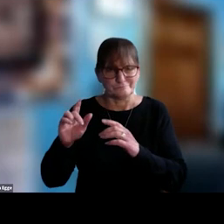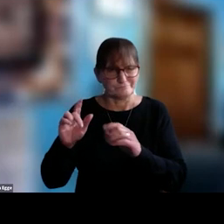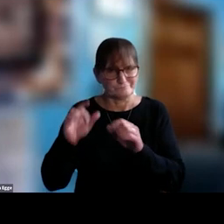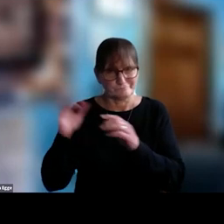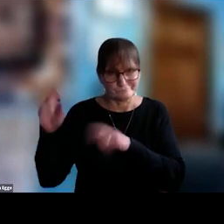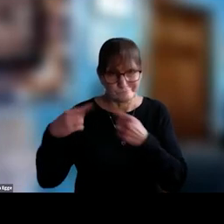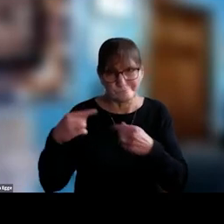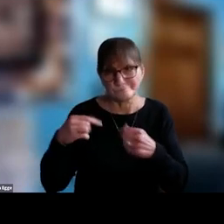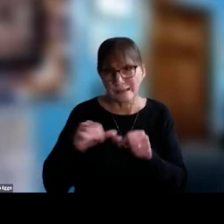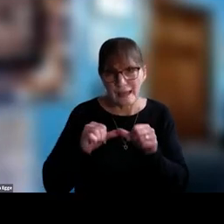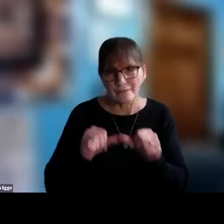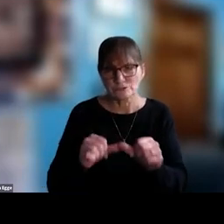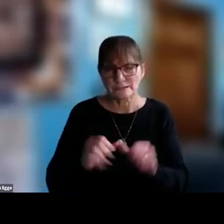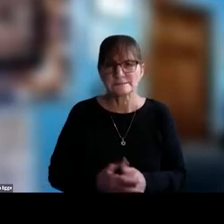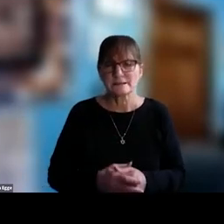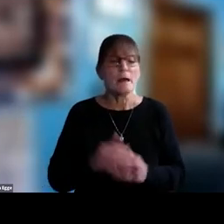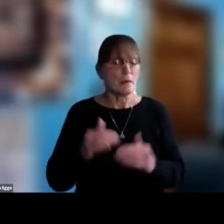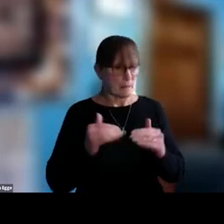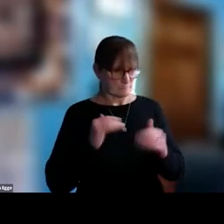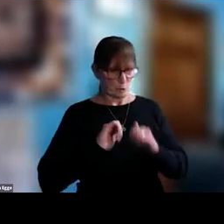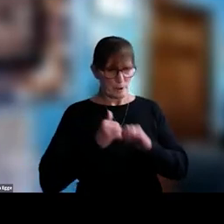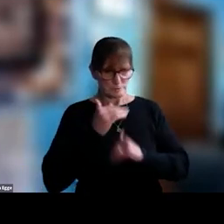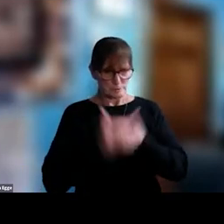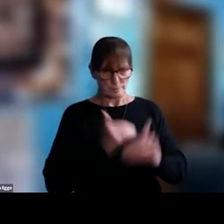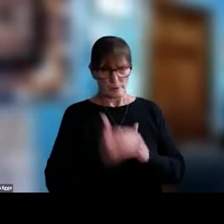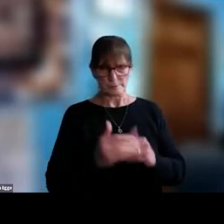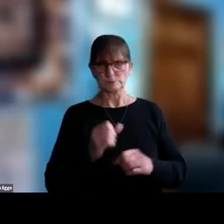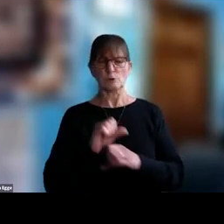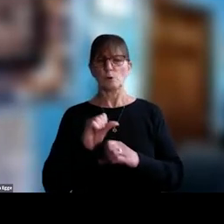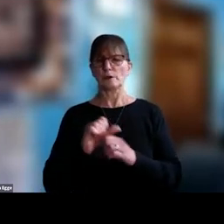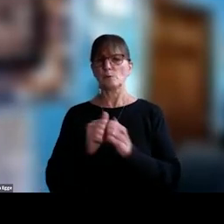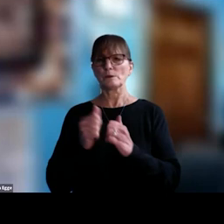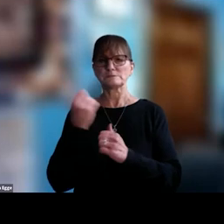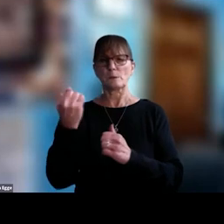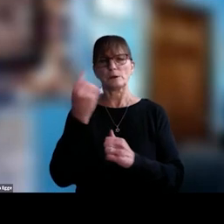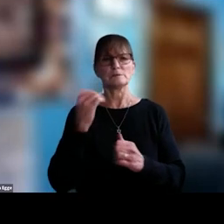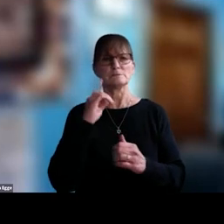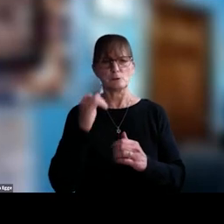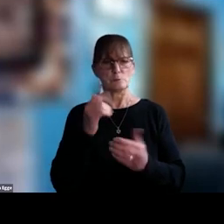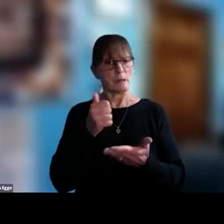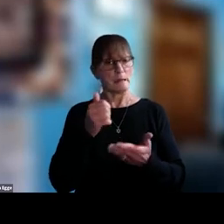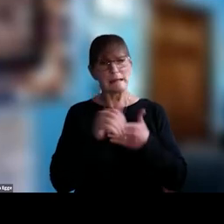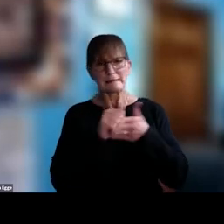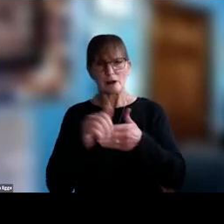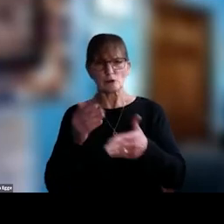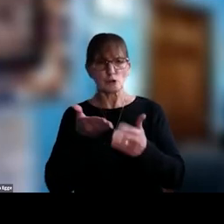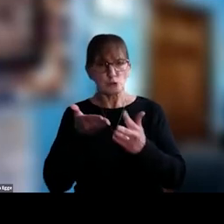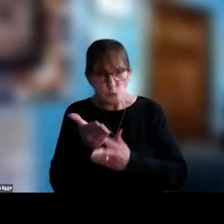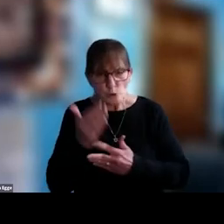[Ashley] ¿Y cómo ha sido el proceso al trabajar junto a alguien que la ha guiado a través del proceso? ¿Cómo fue para usted?